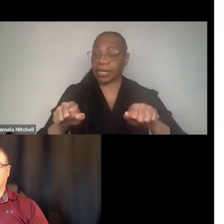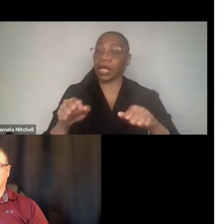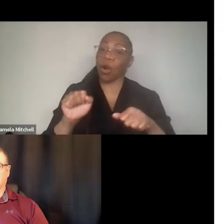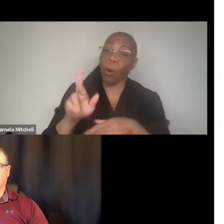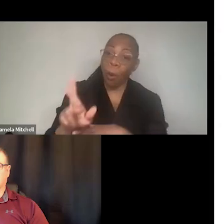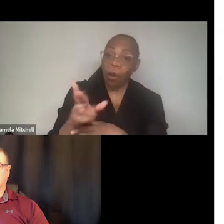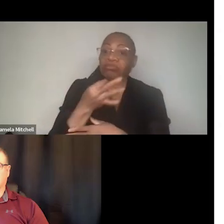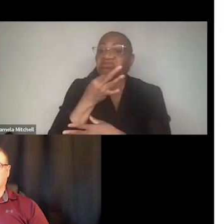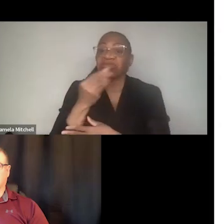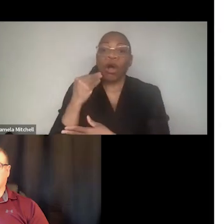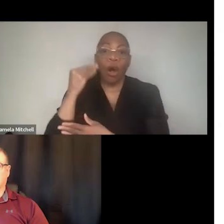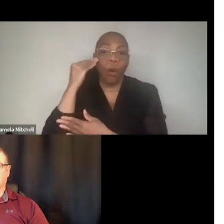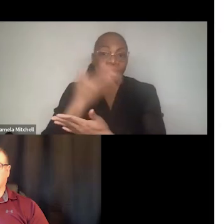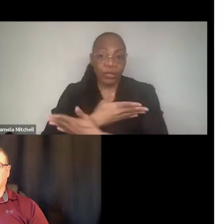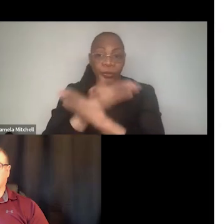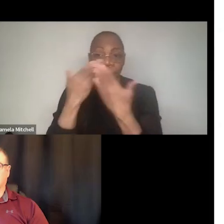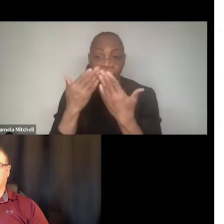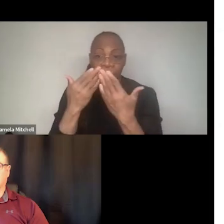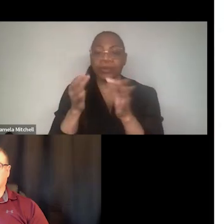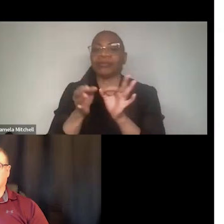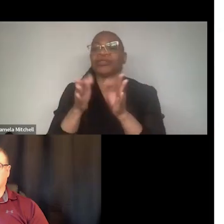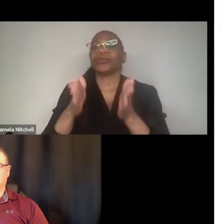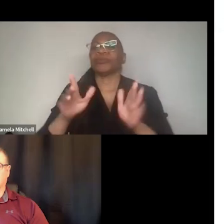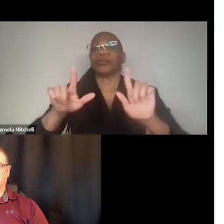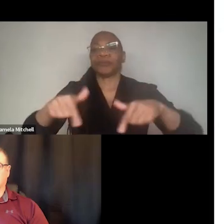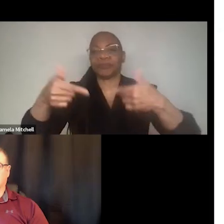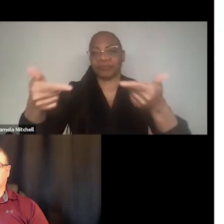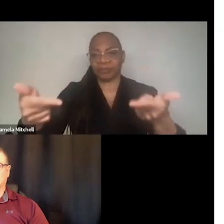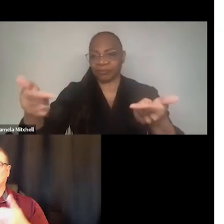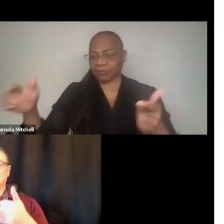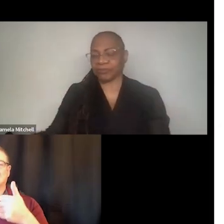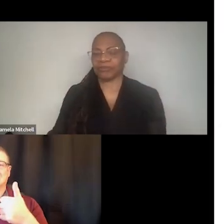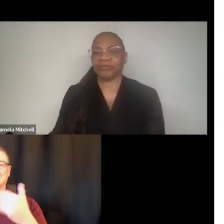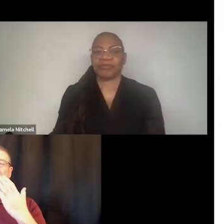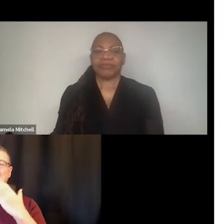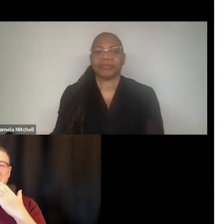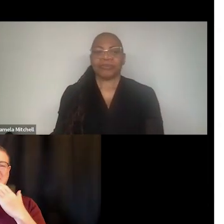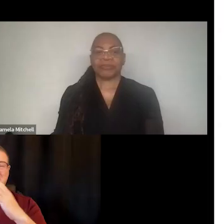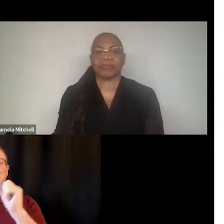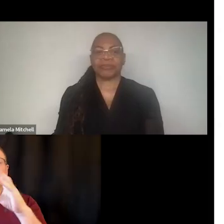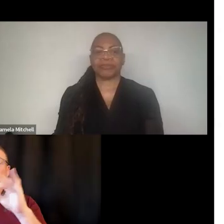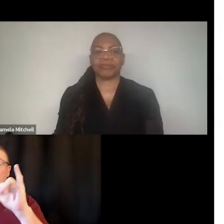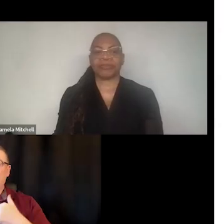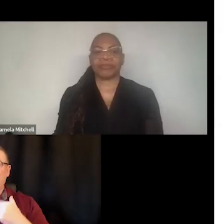Cuando las personas han experimentado un alto nivel de experiencias adversas en la infancia,